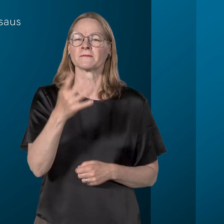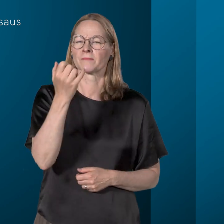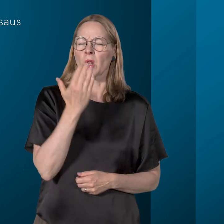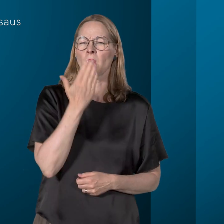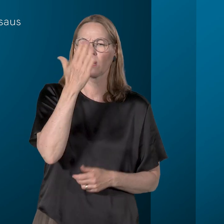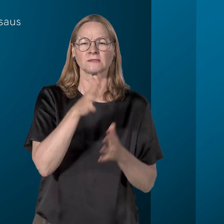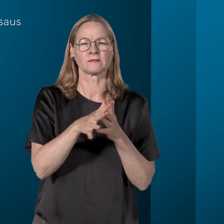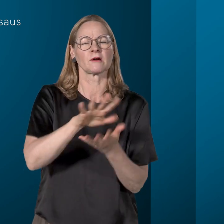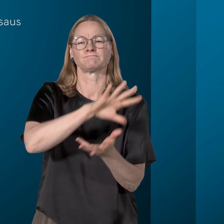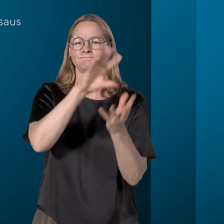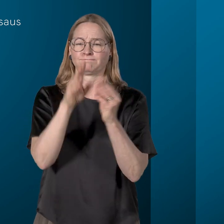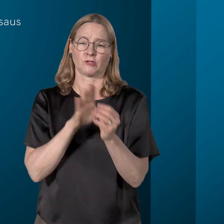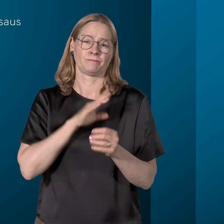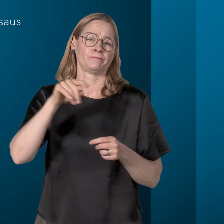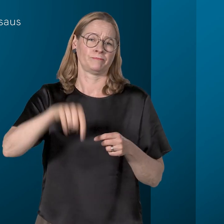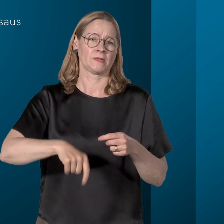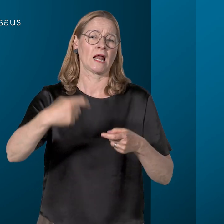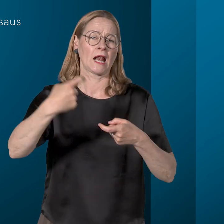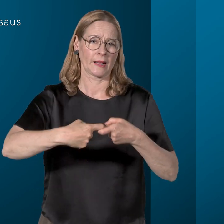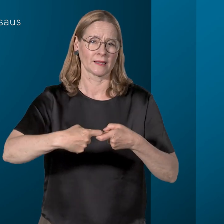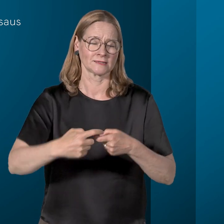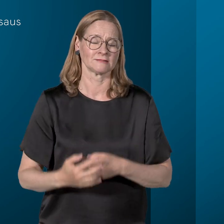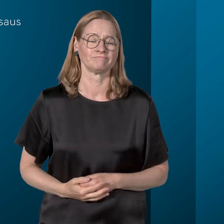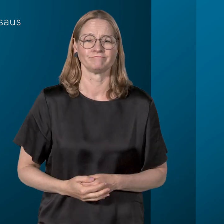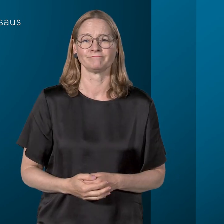Voit lukea selvityksen kokonaisuudessaan oheisesta linkistä.